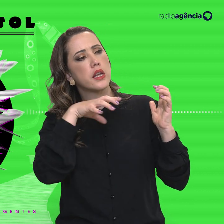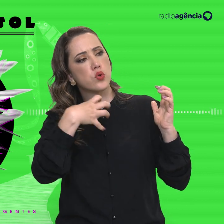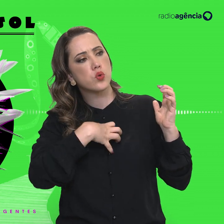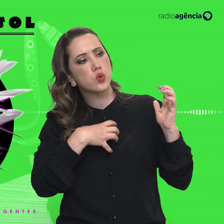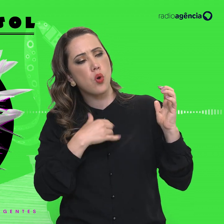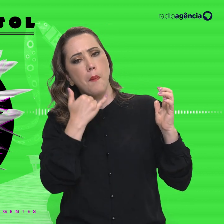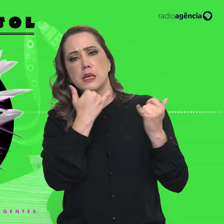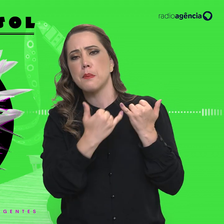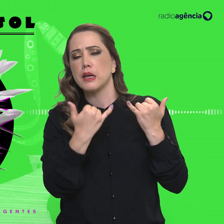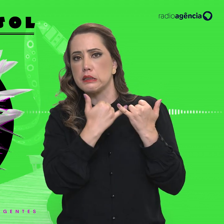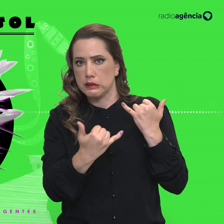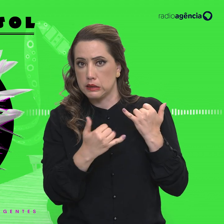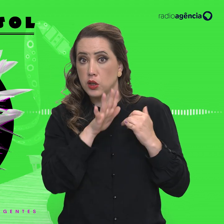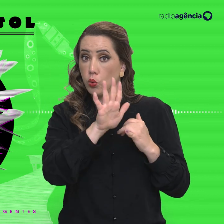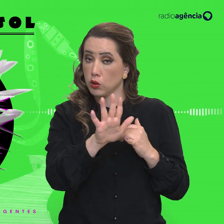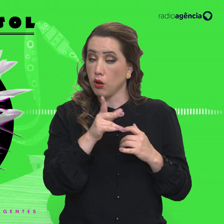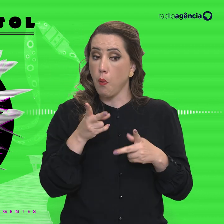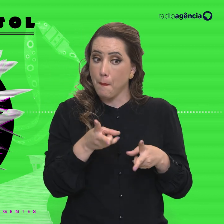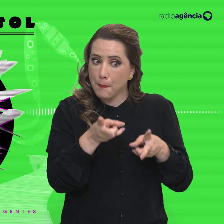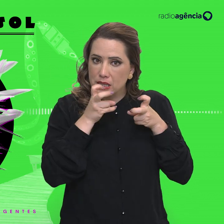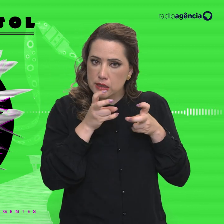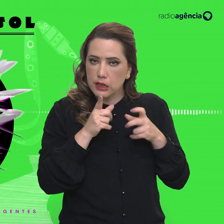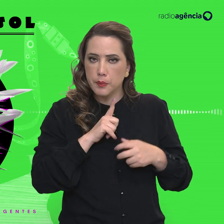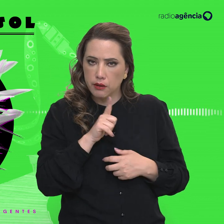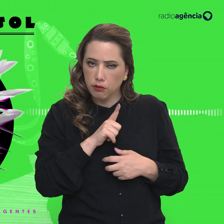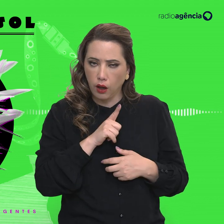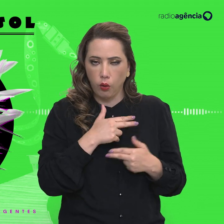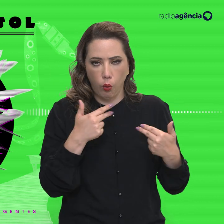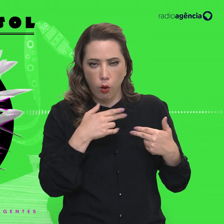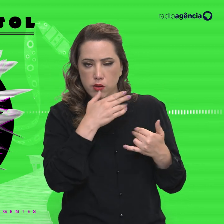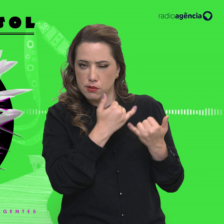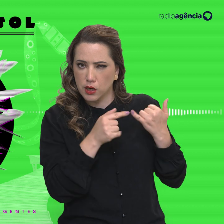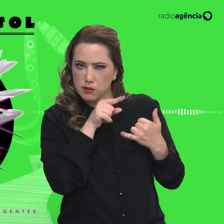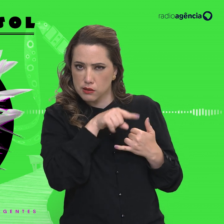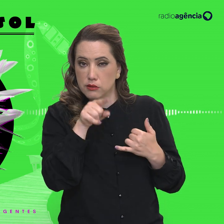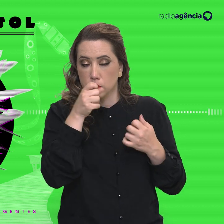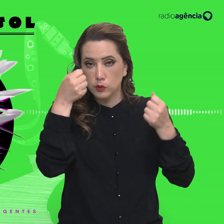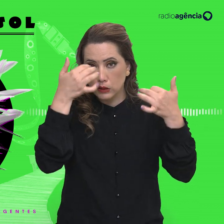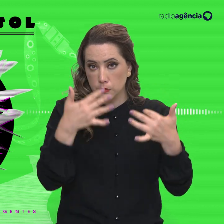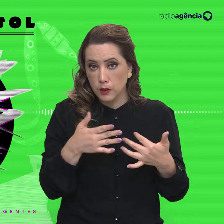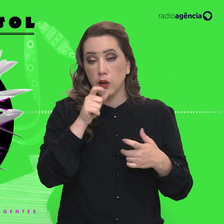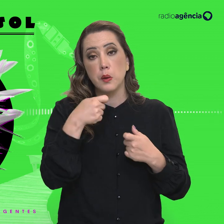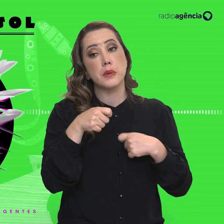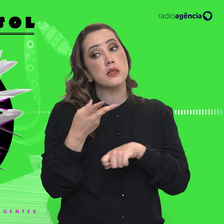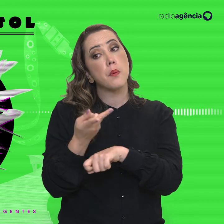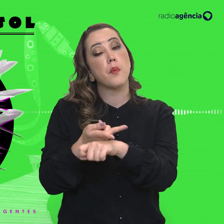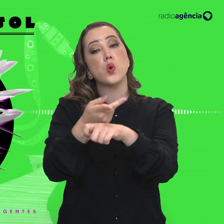Se você se sente identificado com os sintomas relatados, o primeiro passo é conversar com seu médico de confiança.